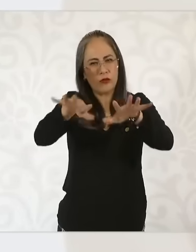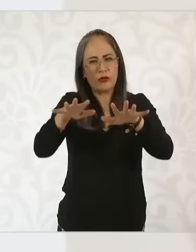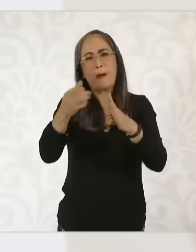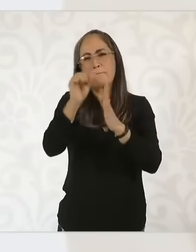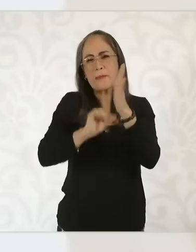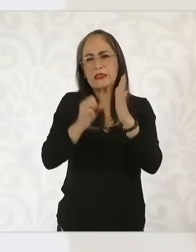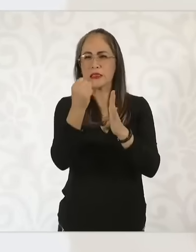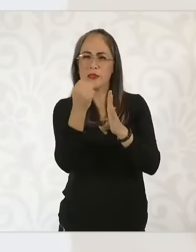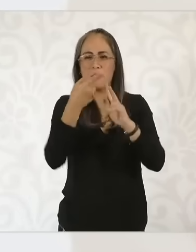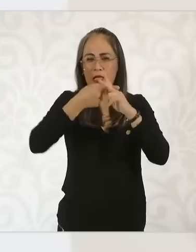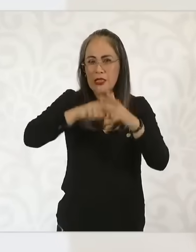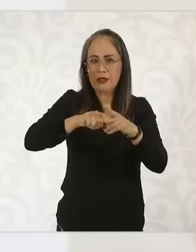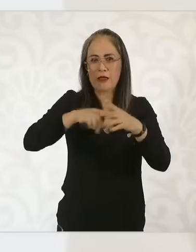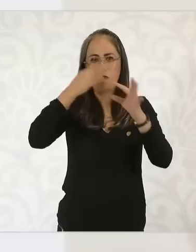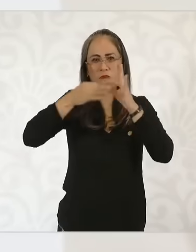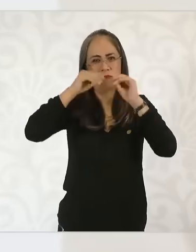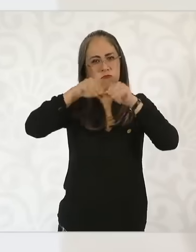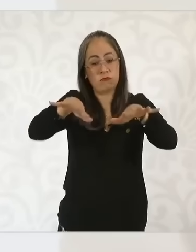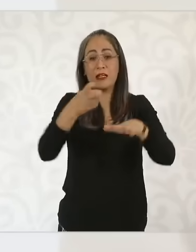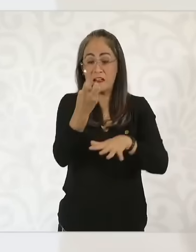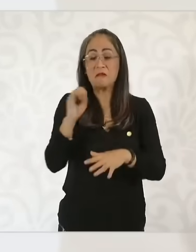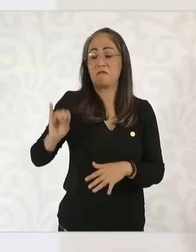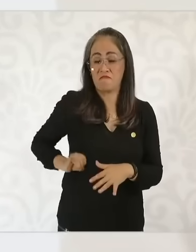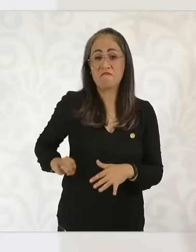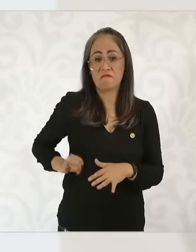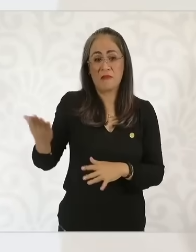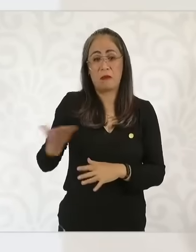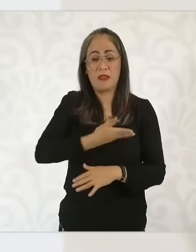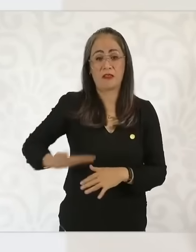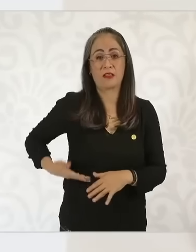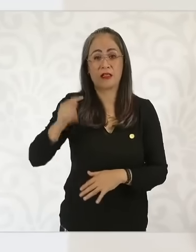se interesó mucho esos temas, por ejemplo, también vienen en el acuerdo de seguridad,